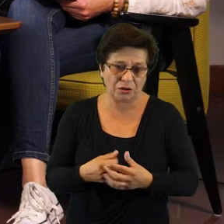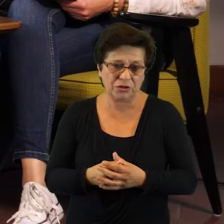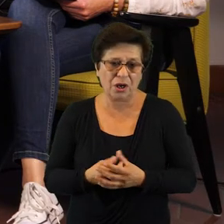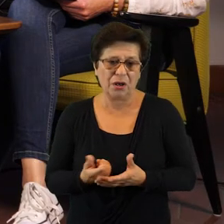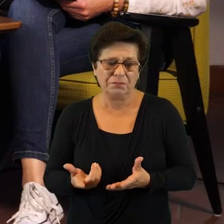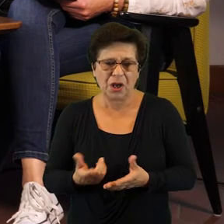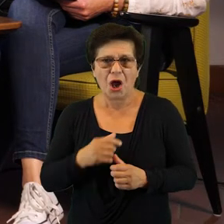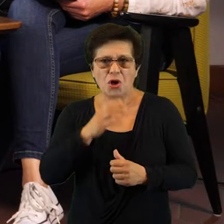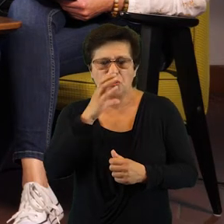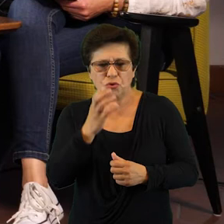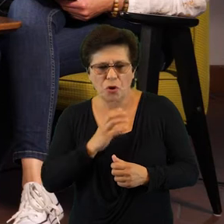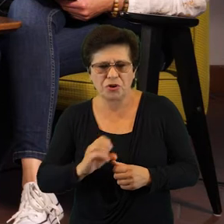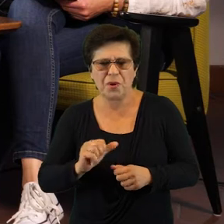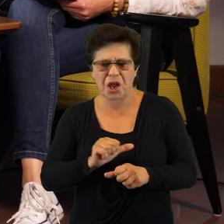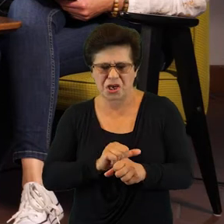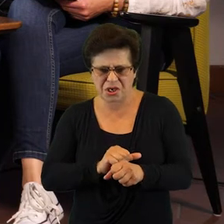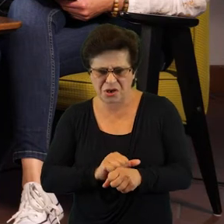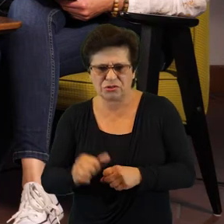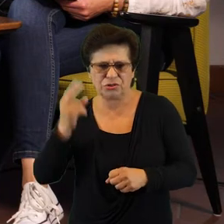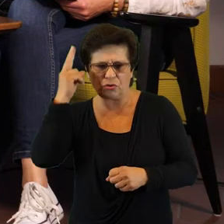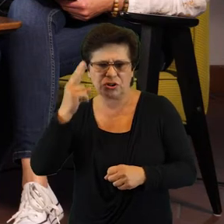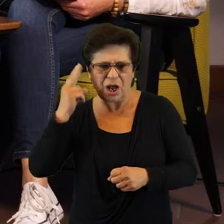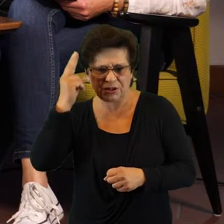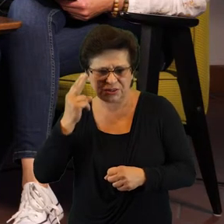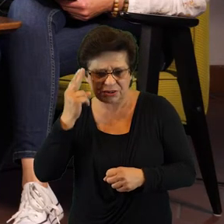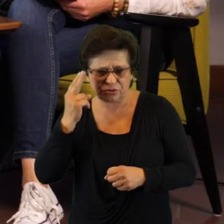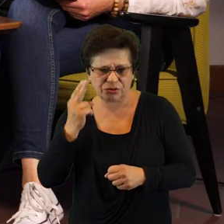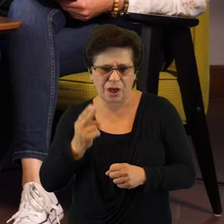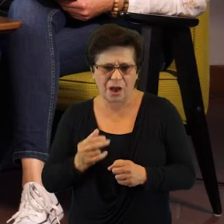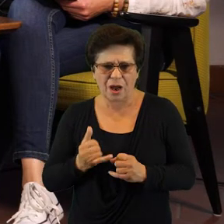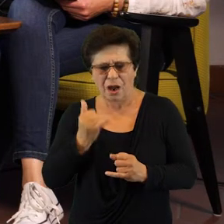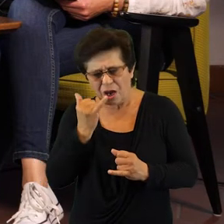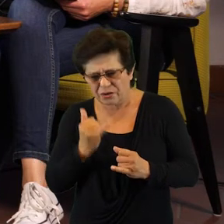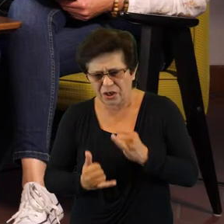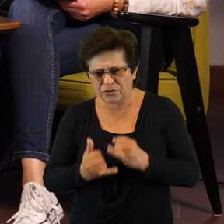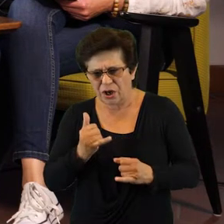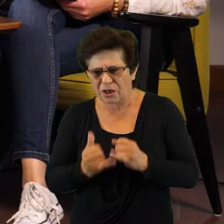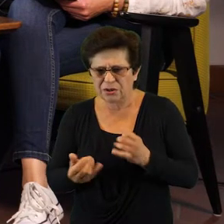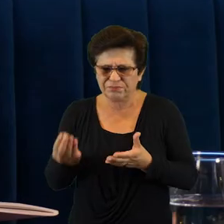zwłaszcza poetycka, jest na tyle socjalistyczna, że jeżeli podorabiamy tam jeszcze odpowiednie idee i tezy,